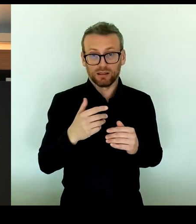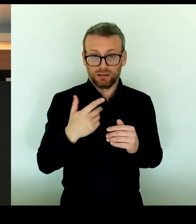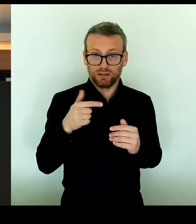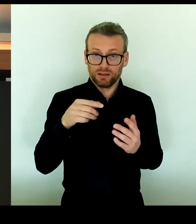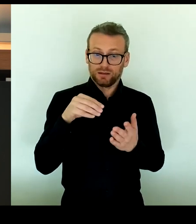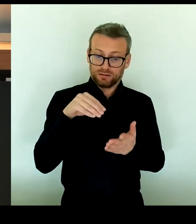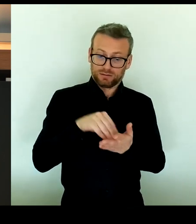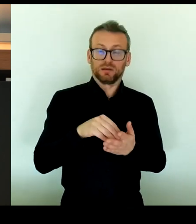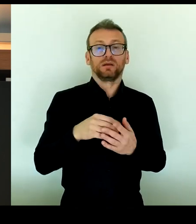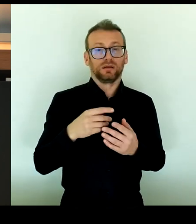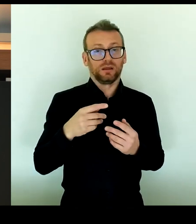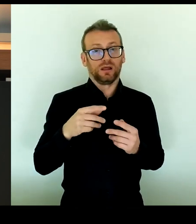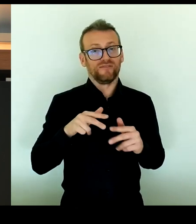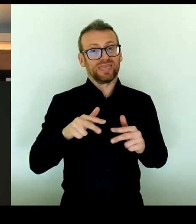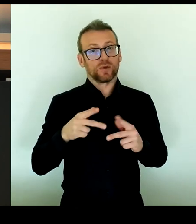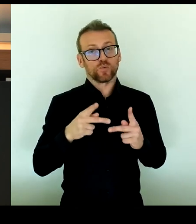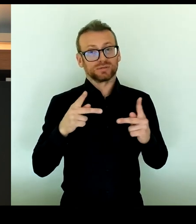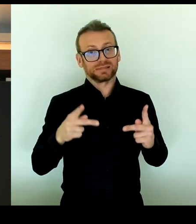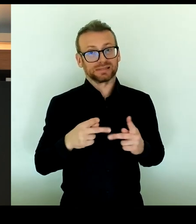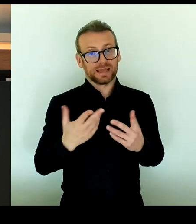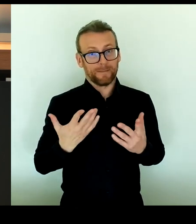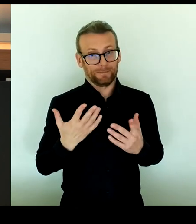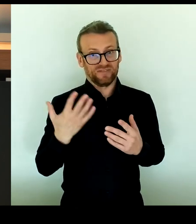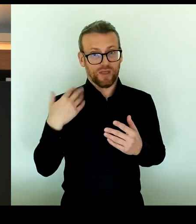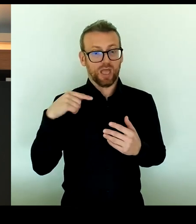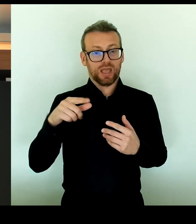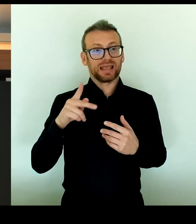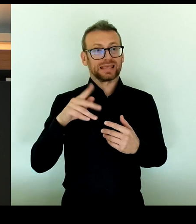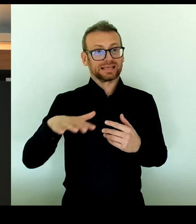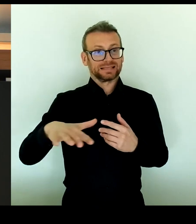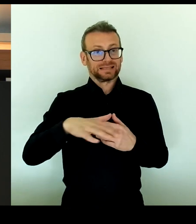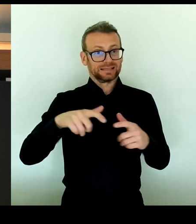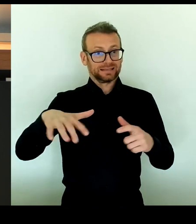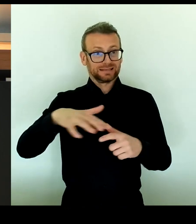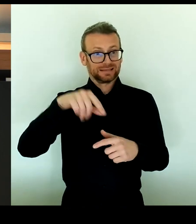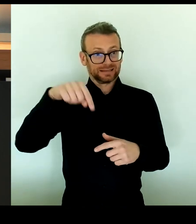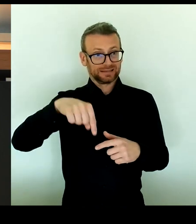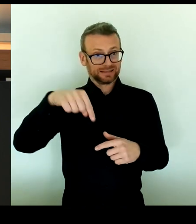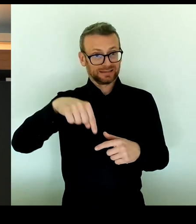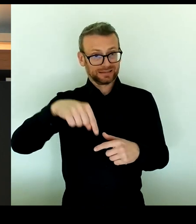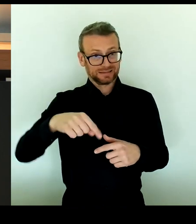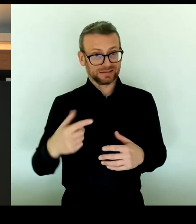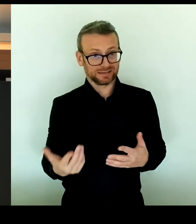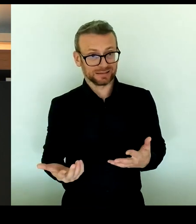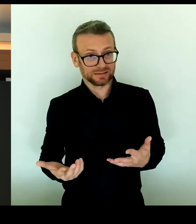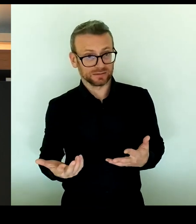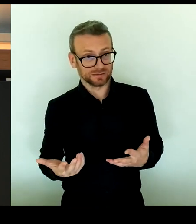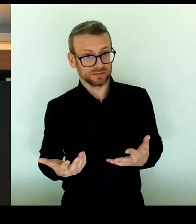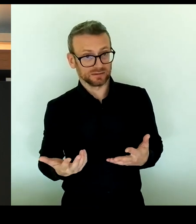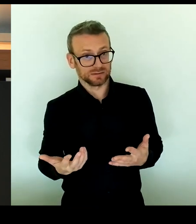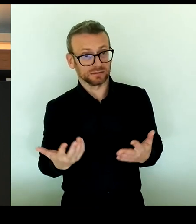pro 1.000 Einwohner haben oder autoarme Quartiere auf Dauer haben werden, sondern man muss natürlich den PKW Verkehr,